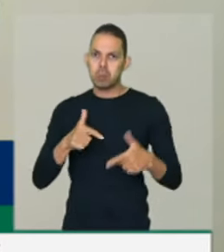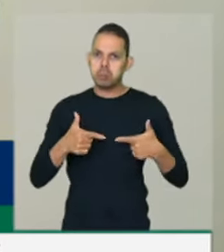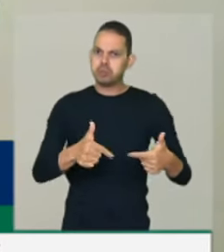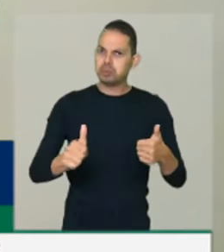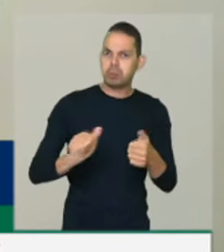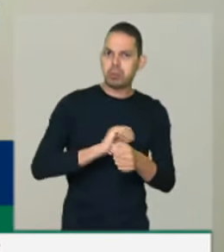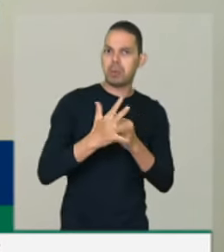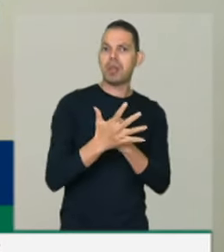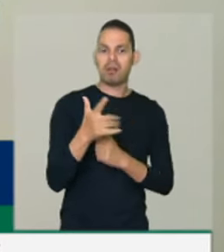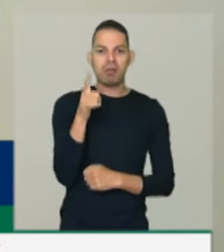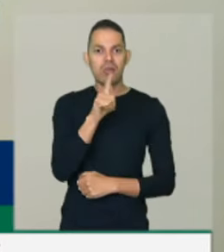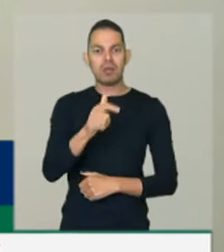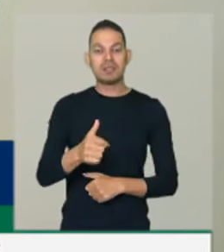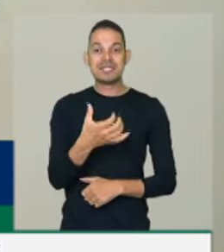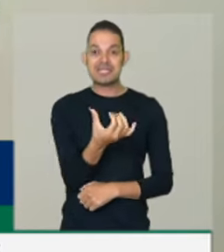O, MAIS DE 60% DA POPULAÇÃO DE ISRAEL, QUE ACREDITOU NA